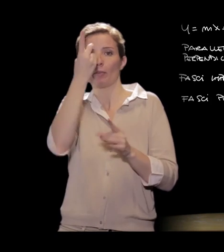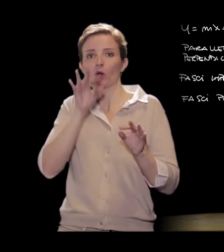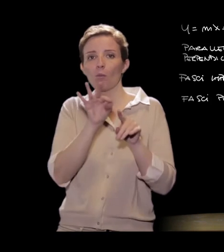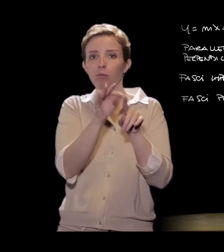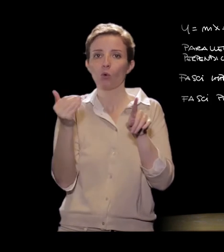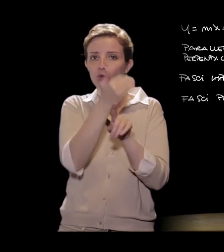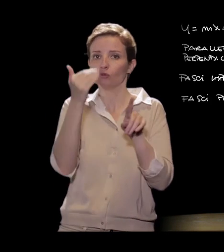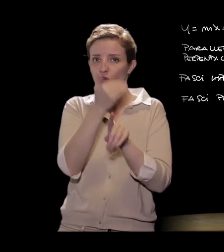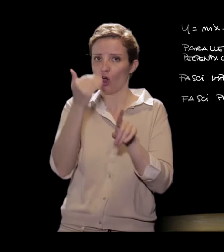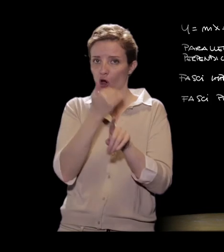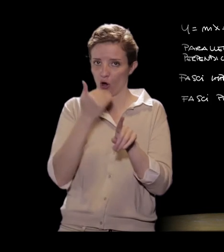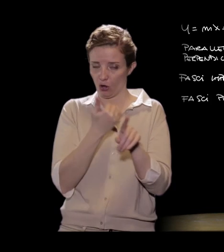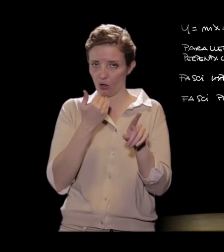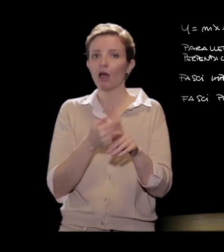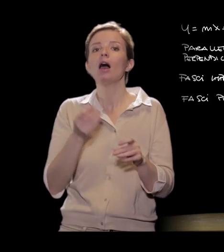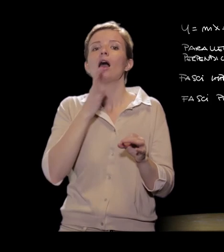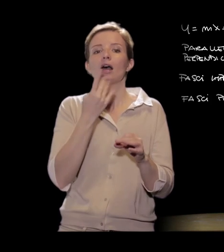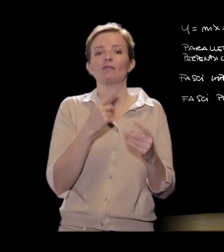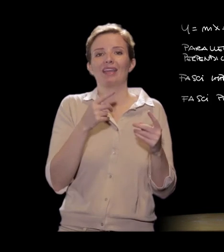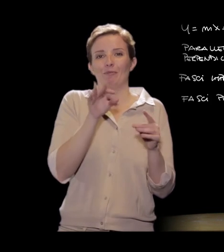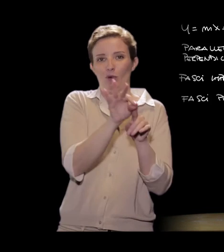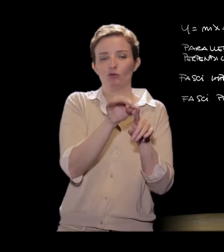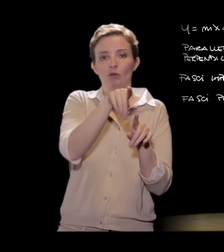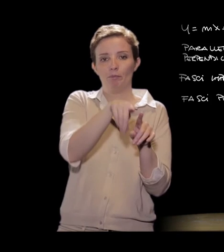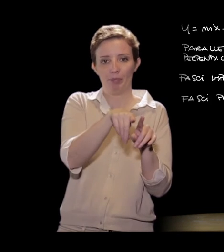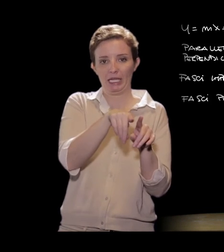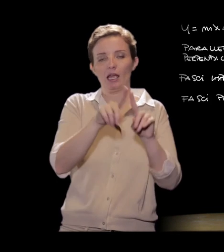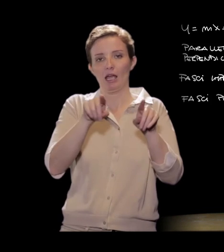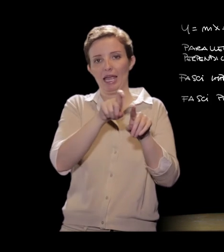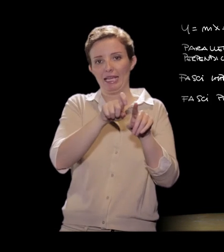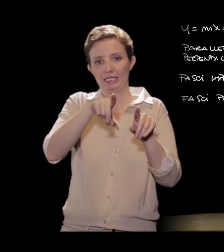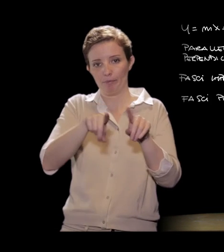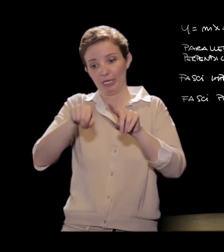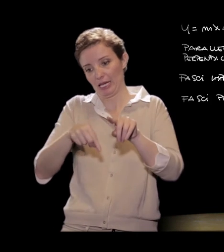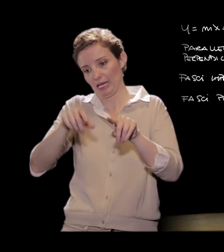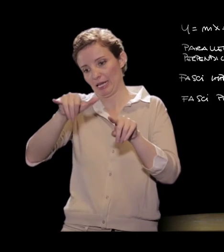che ha queste coordinate e che viene chiamato centro del fascio.